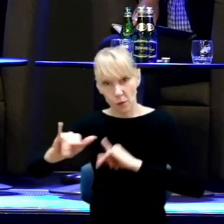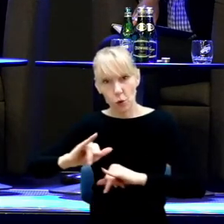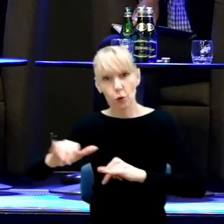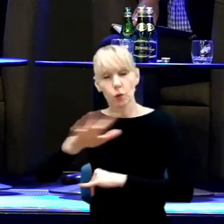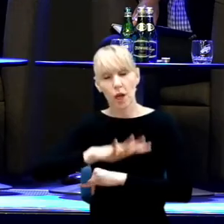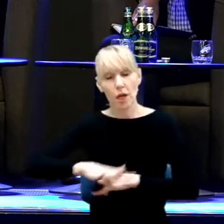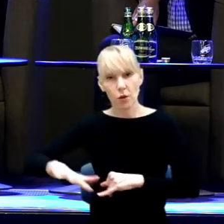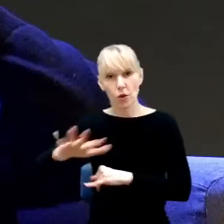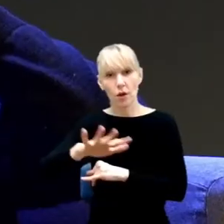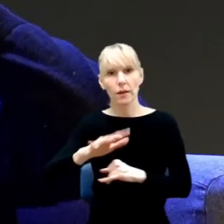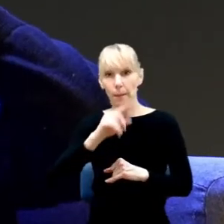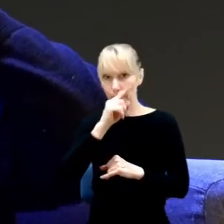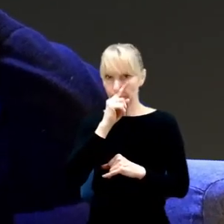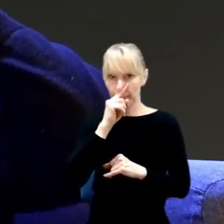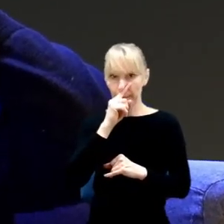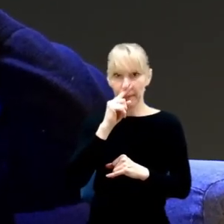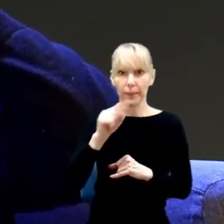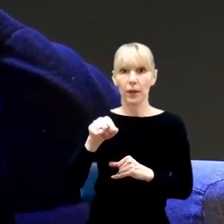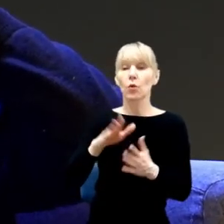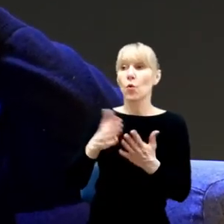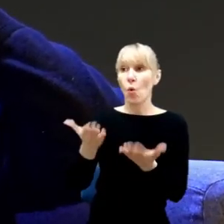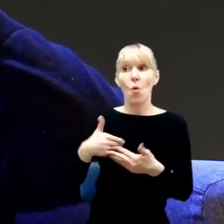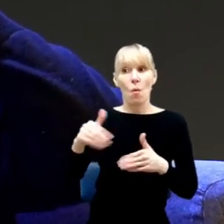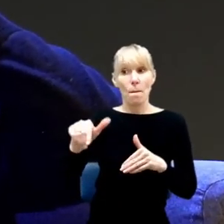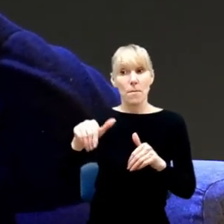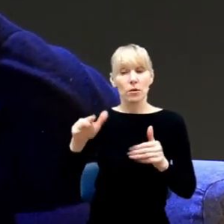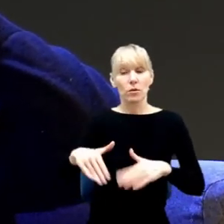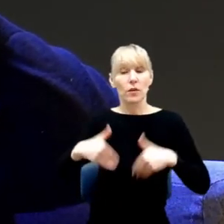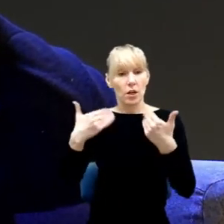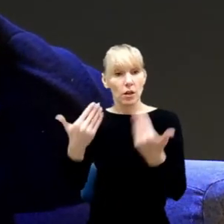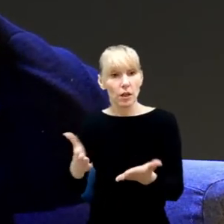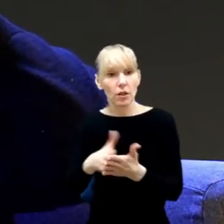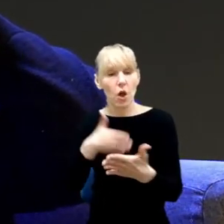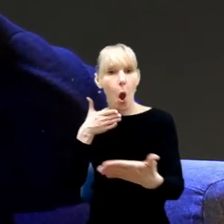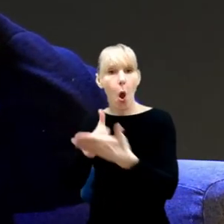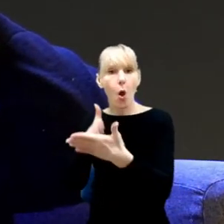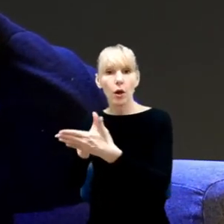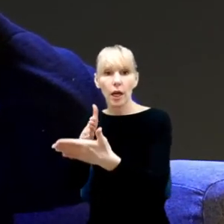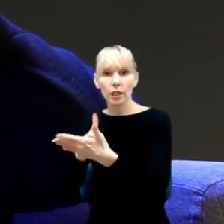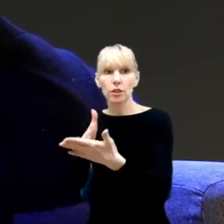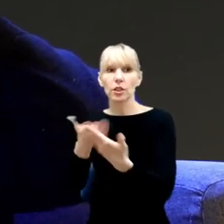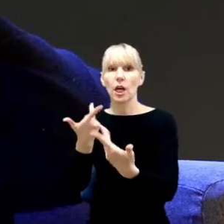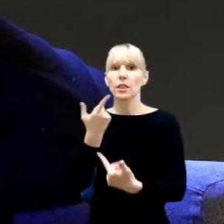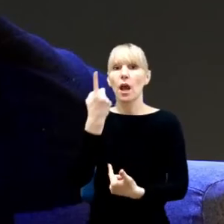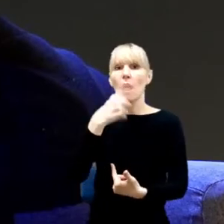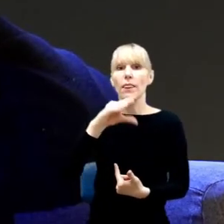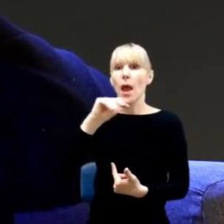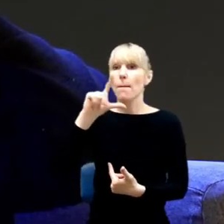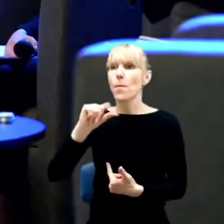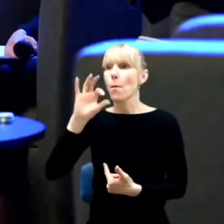które daje szanse na przykład ograniczenia depopulacji, jeśli chodzi o małe